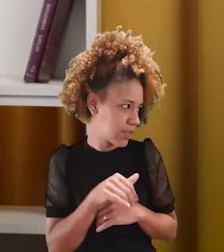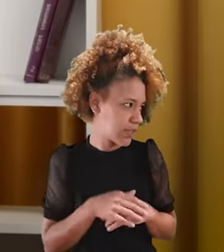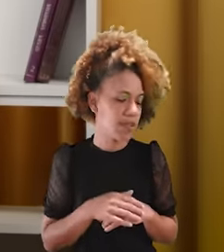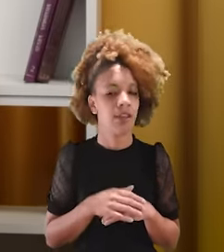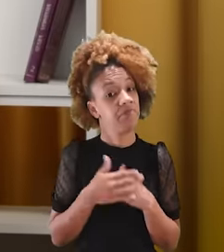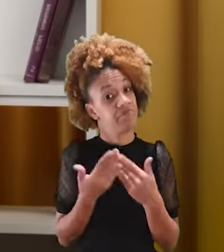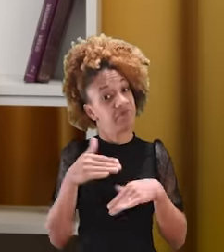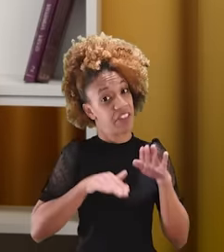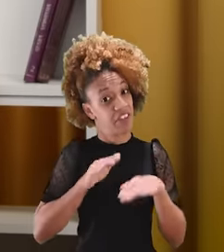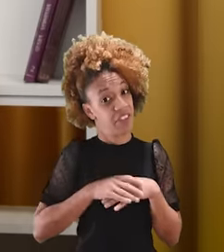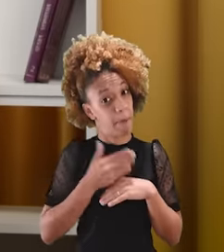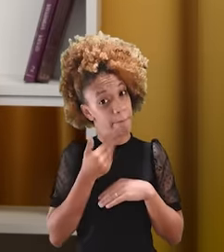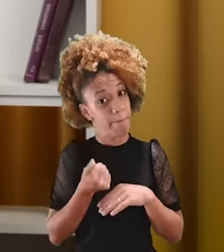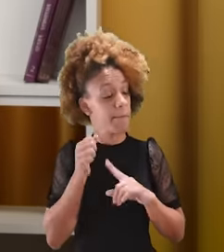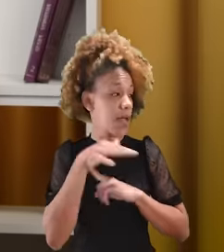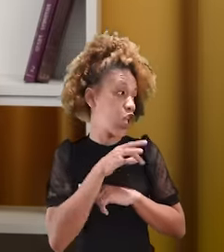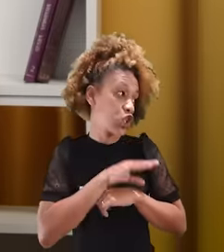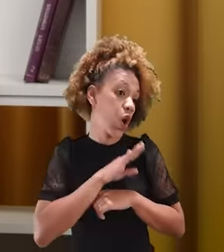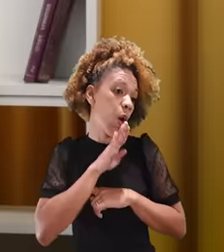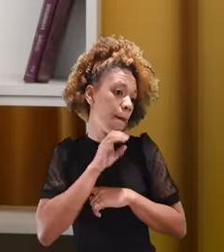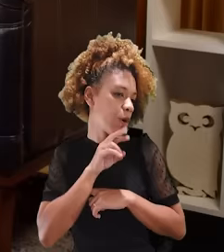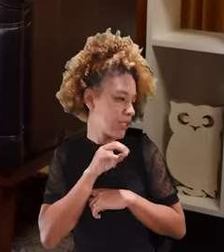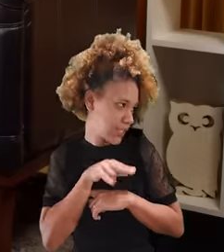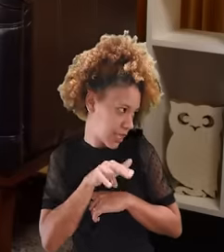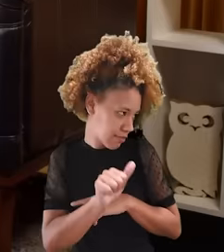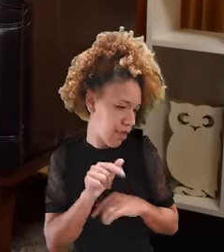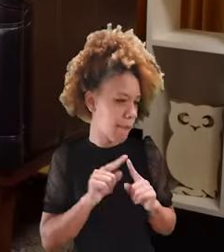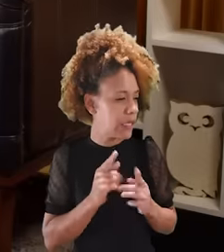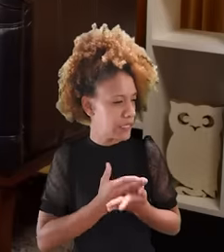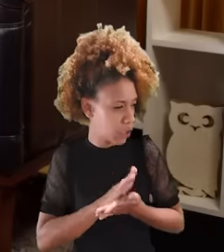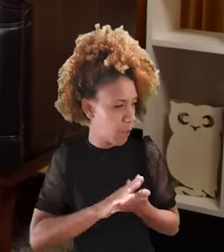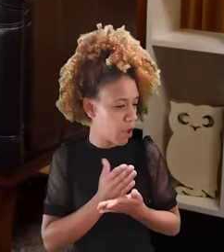programa talvez daria mais audiência se eu falasse só da Bozena tá isso te incomoda porque você